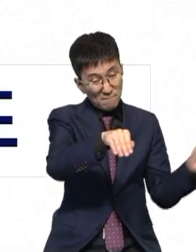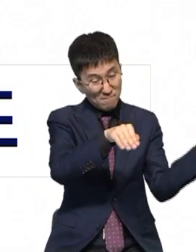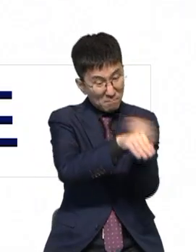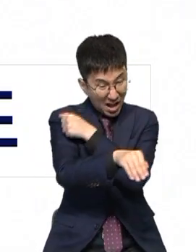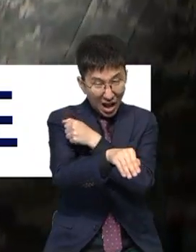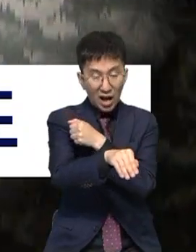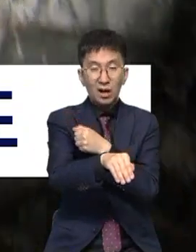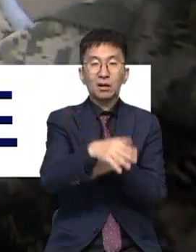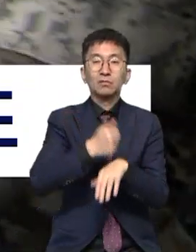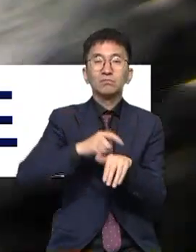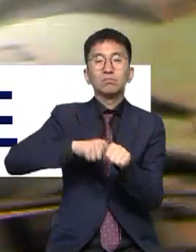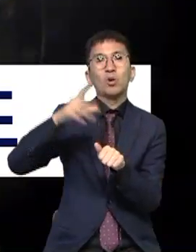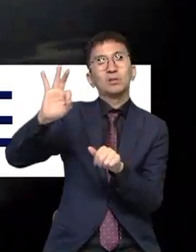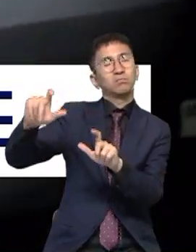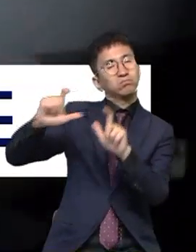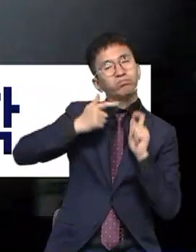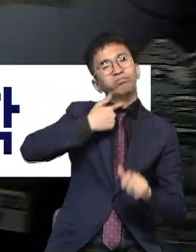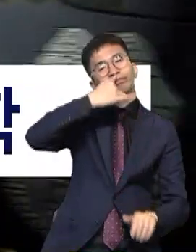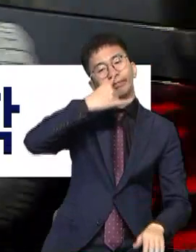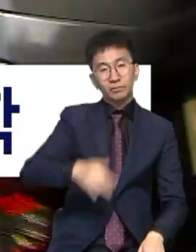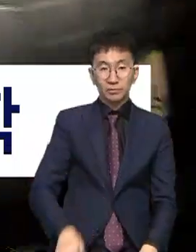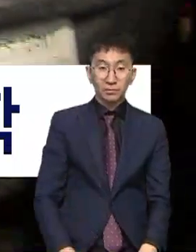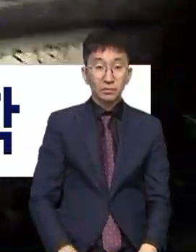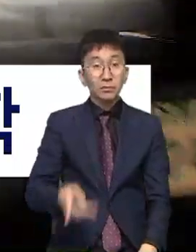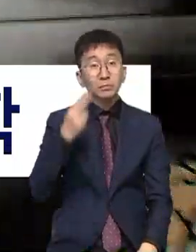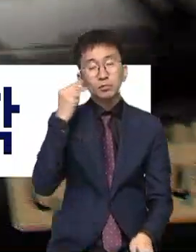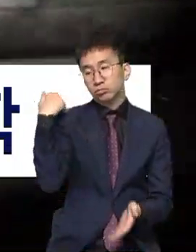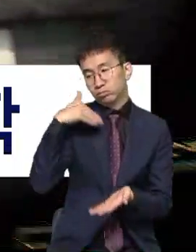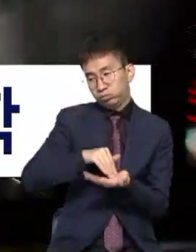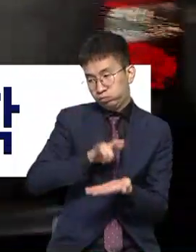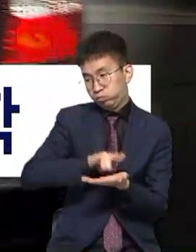받았던 걸로 확인됐습니다. 킹 이등병은 본국 송환을 위해 공항으로